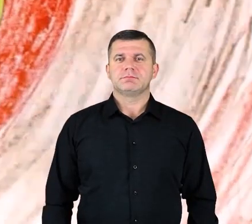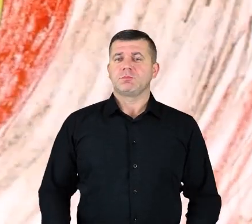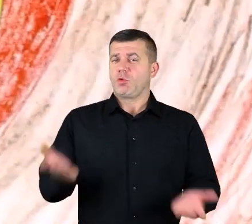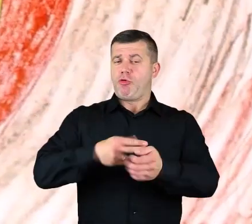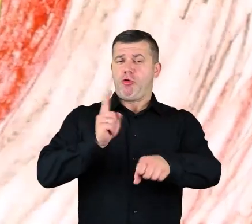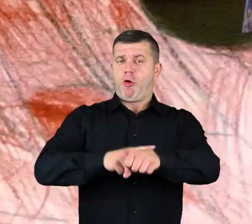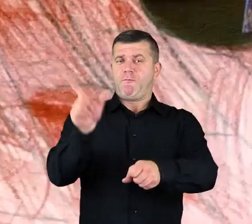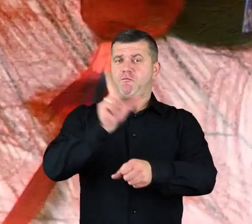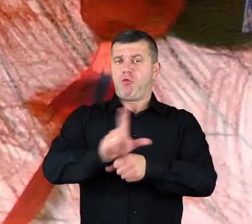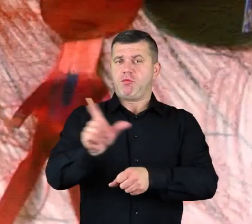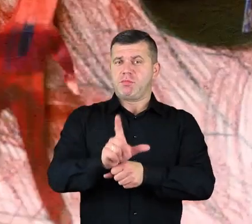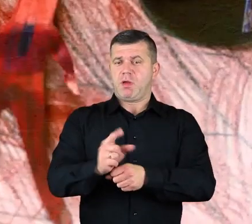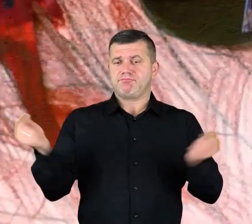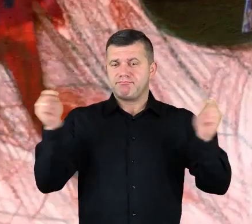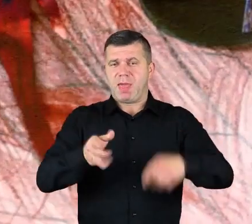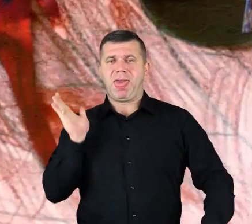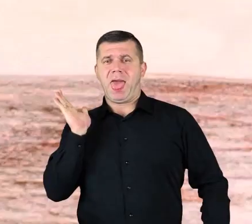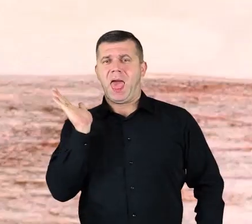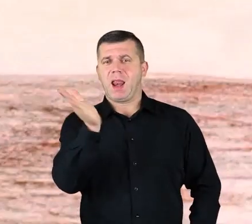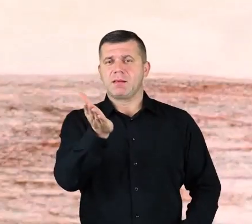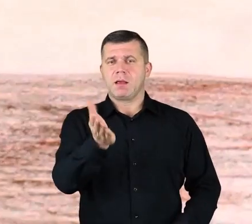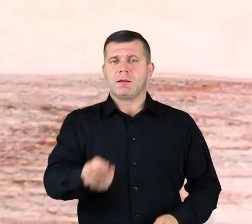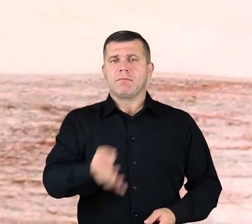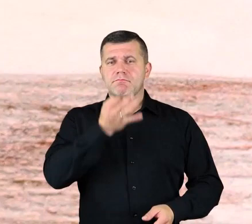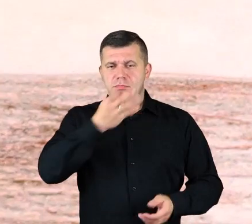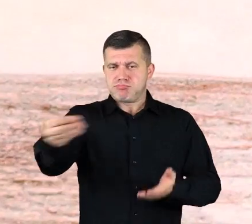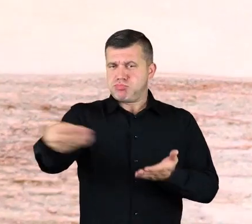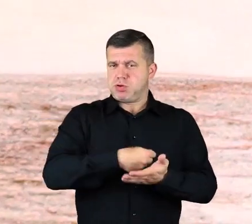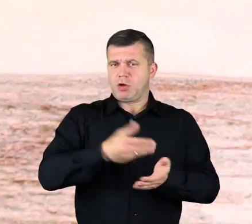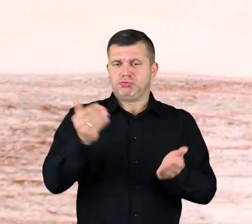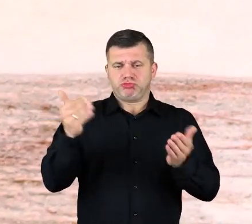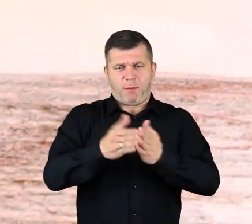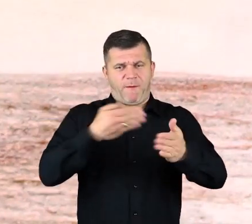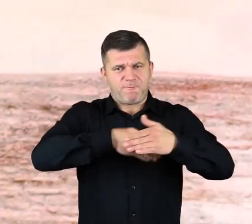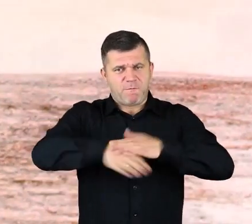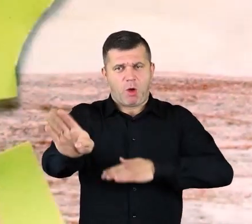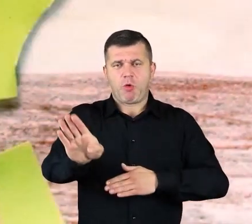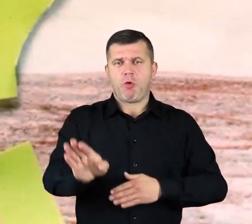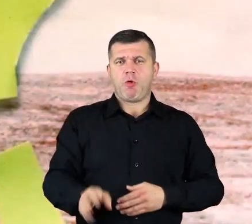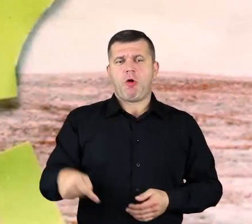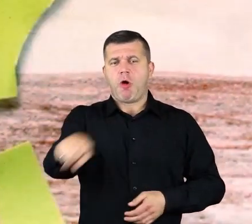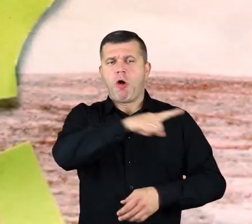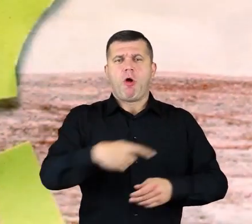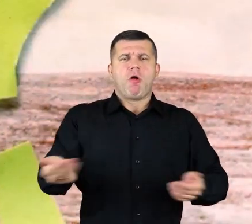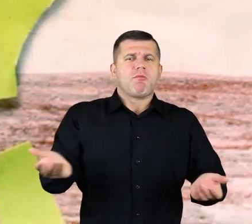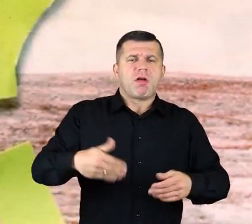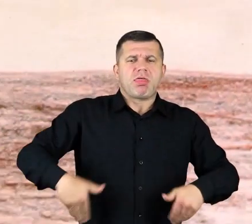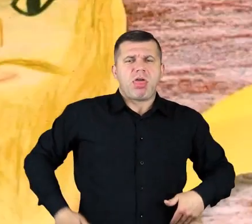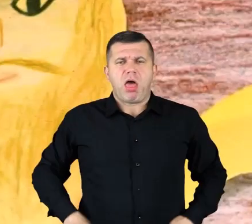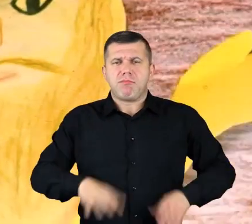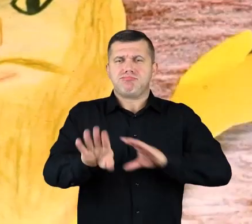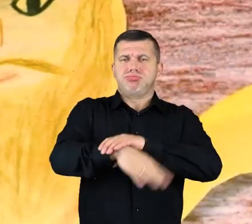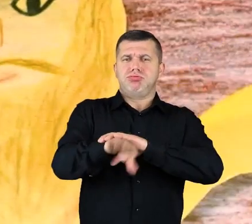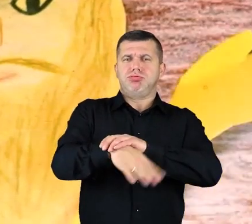Gdy wybiła dwunasta przyszedł kelner: „Zapłaćcie, trzeba już wychodzić.” A oni po pustych kieszeniach się tylko postukali